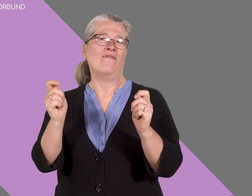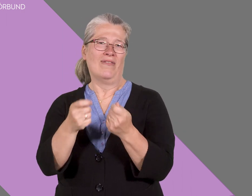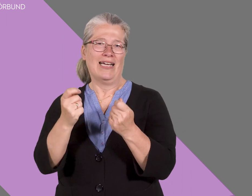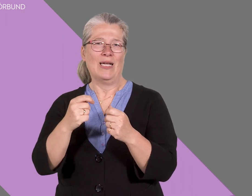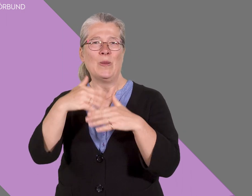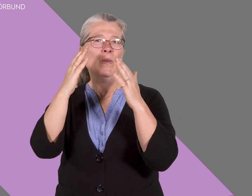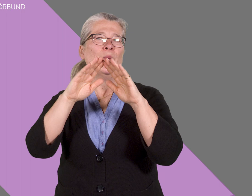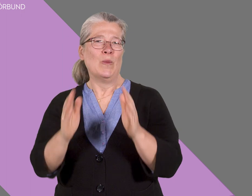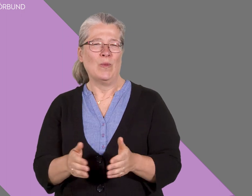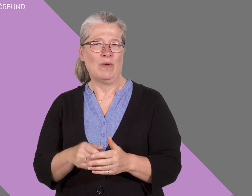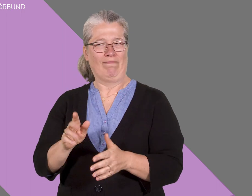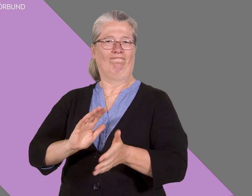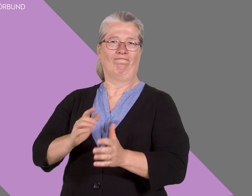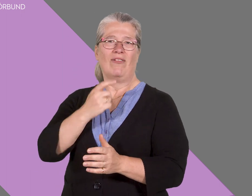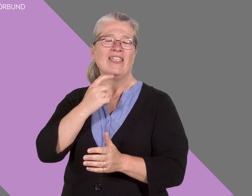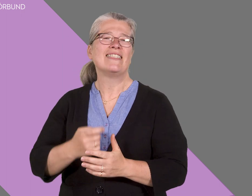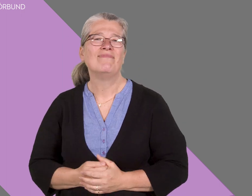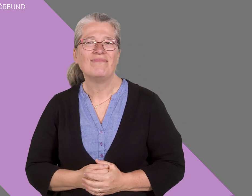på Ljusa huset (på finskt teckenspråk).